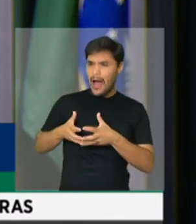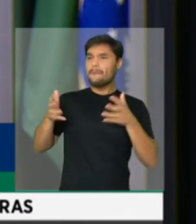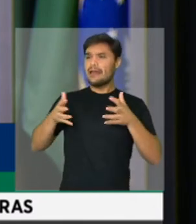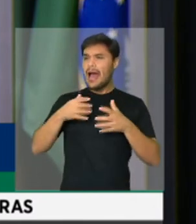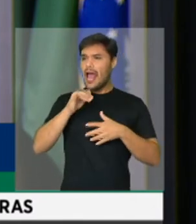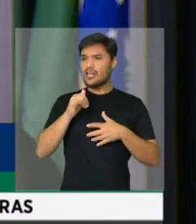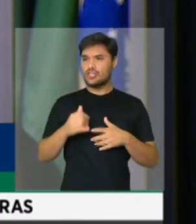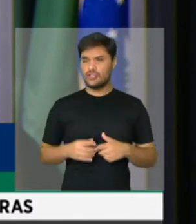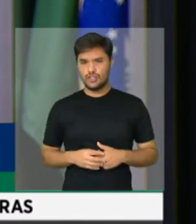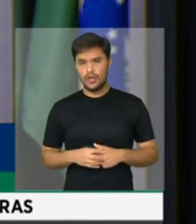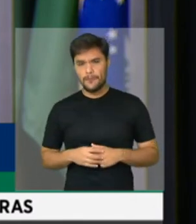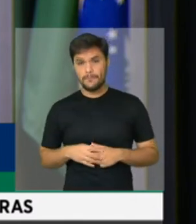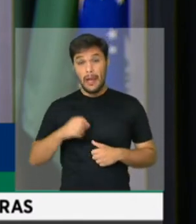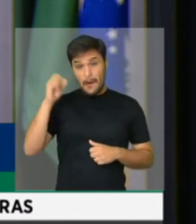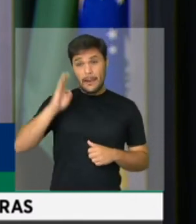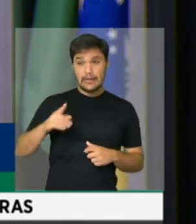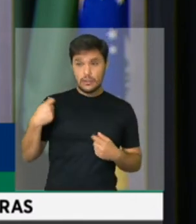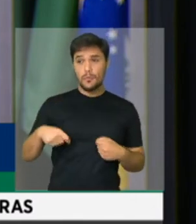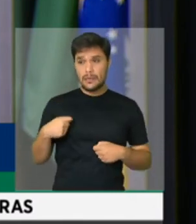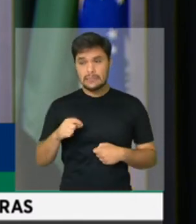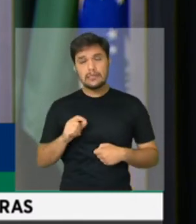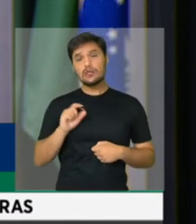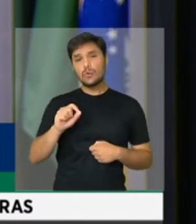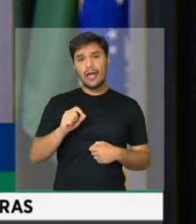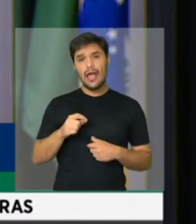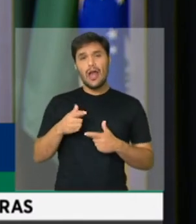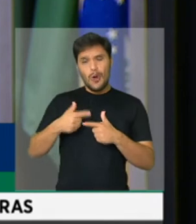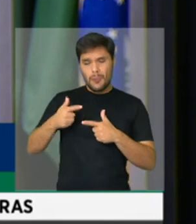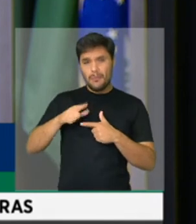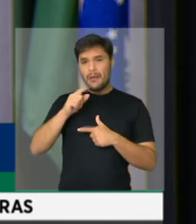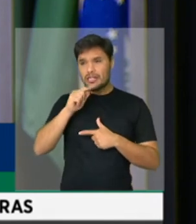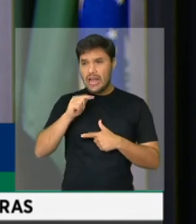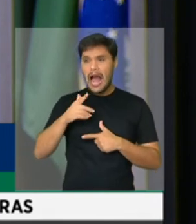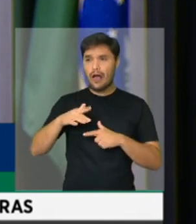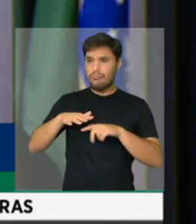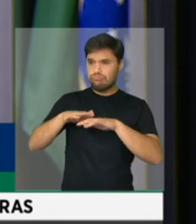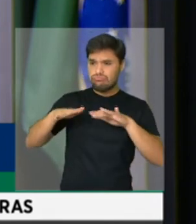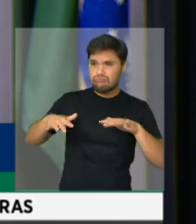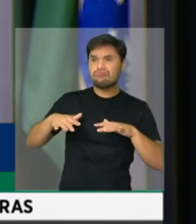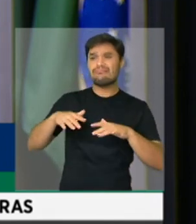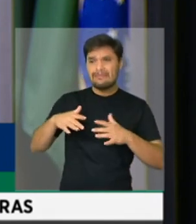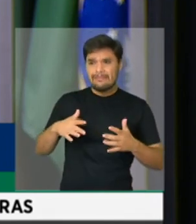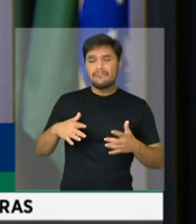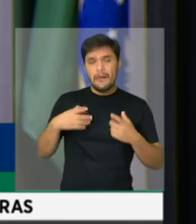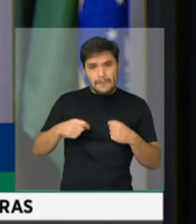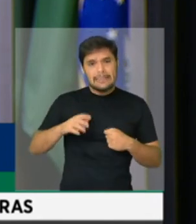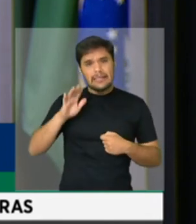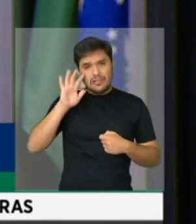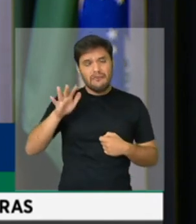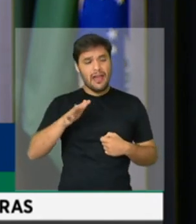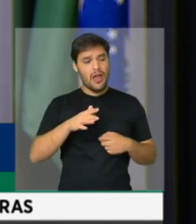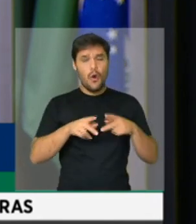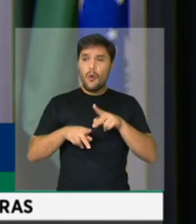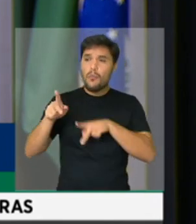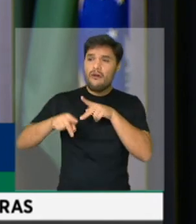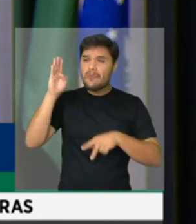GRANDE NA MEDIDA EM QUE, A PRIVATIZAÇÃO, SOLTAR AS AMARRAS DA EMPRESA, INCLUSIVE, OS GRANDES INVESTIMENTOS QUE O BRASIL PRECISA. O BRASIL PRECISA EXPANDIR A SUA MATRIZ